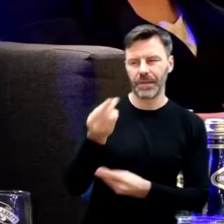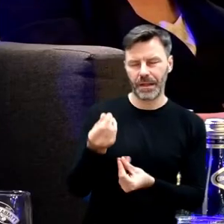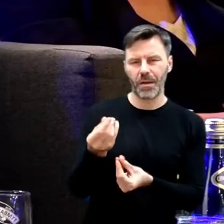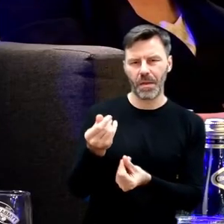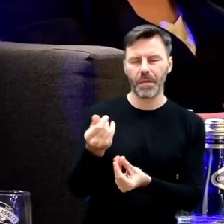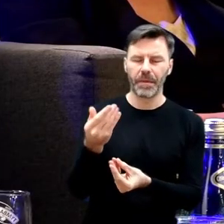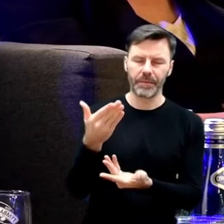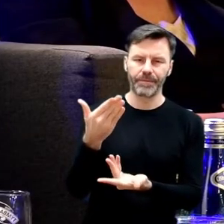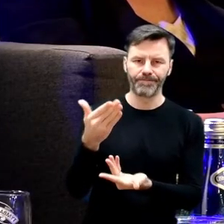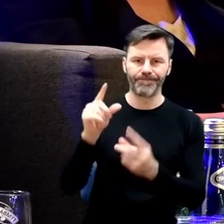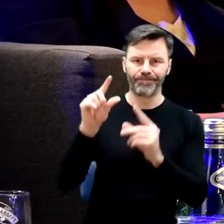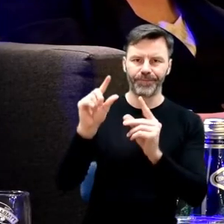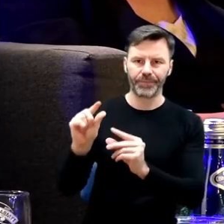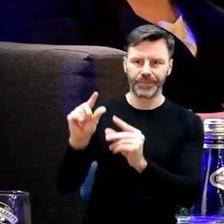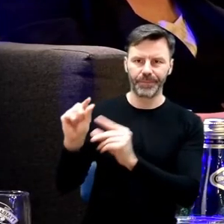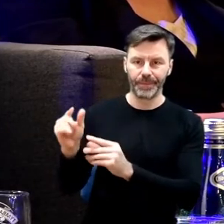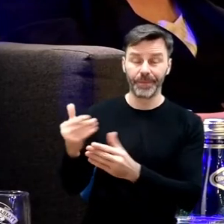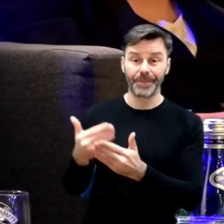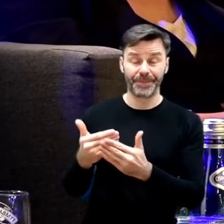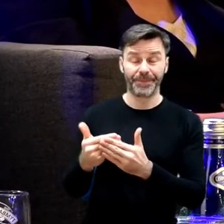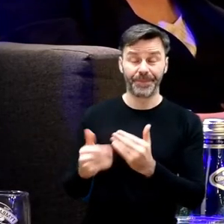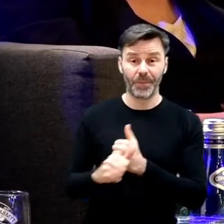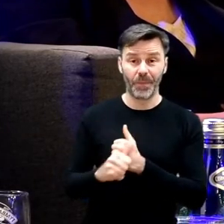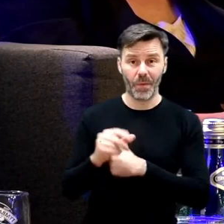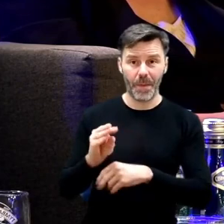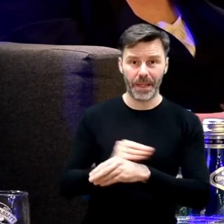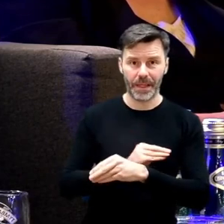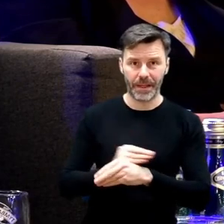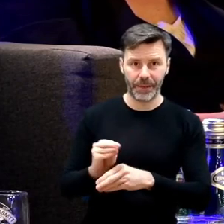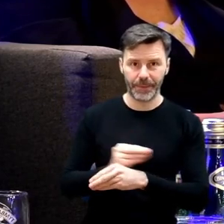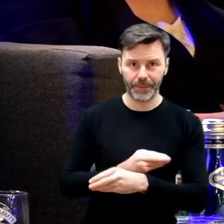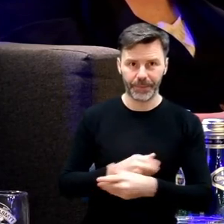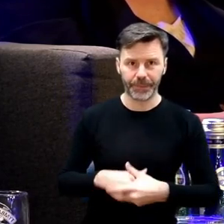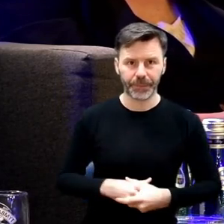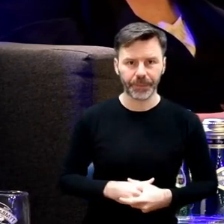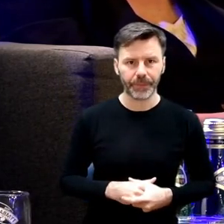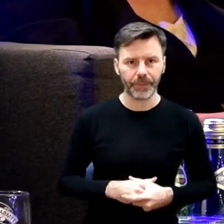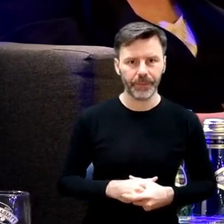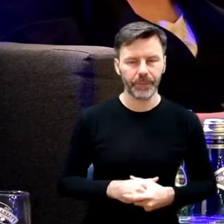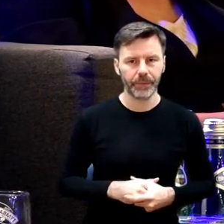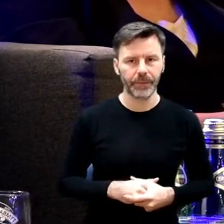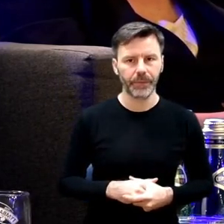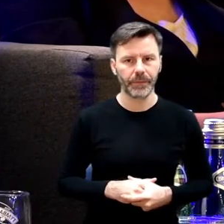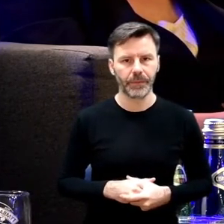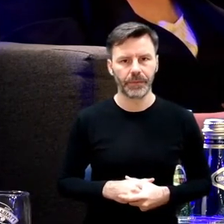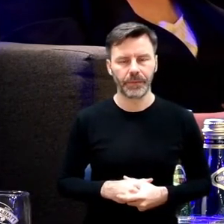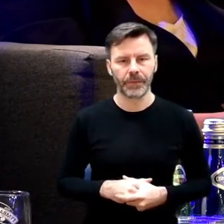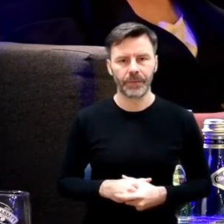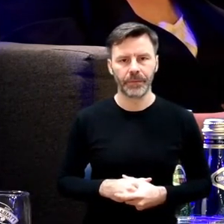a więc to oznacza mówiąc kolokwialnie wyciśnięcie z tego PUM-u ile się da.